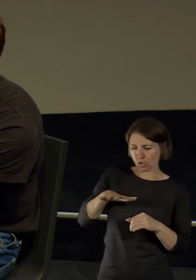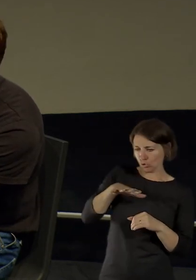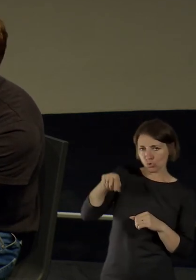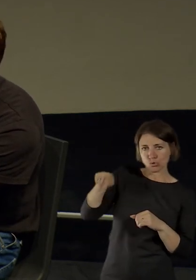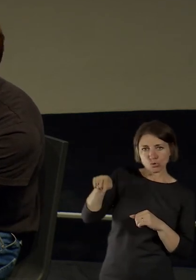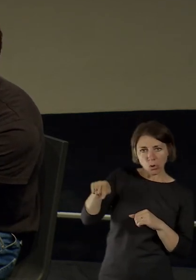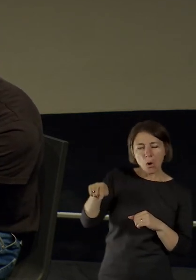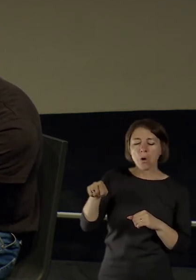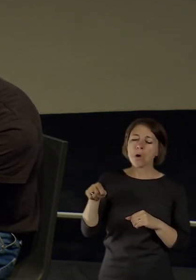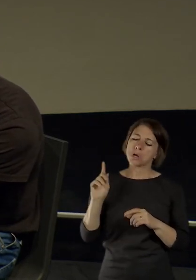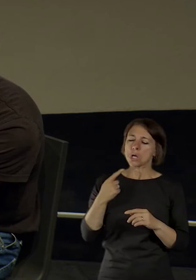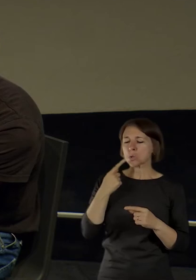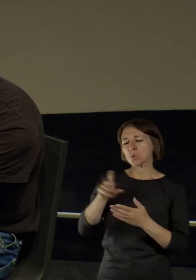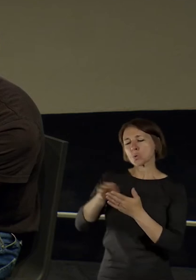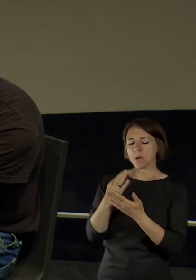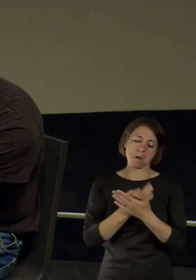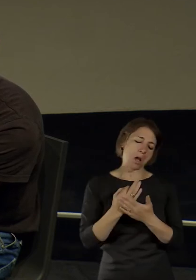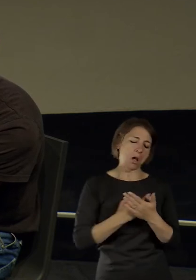kreslíme. A kreslíme to tam podle dnešních pravidel.